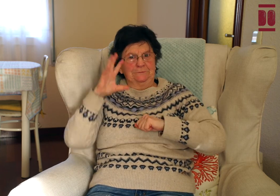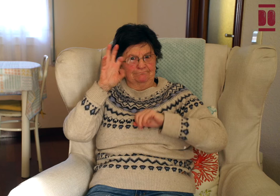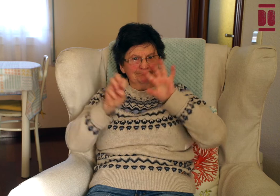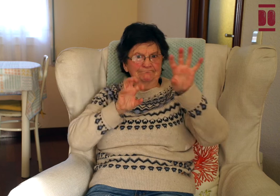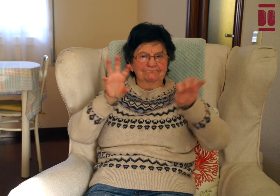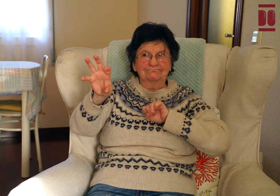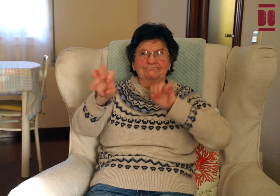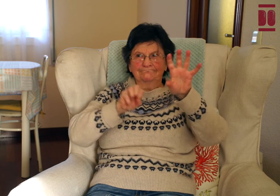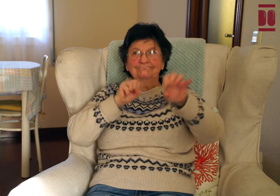lo que he aprendido.